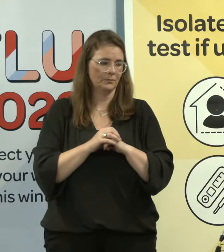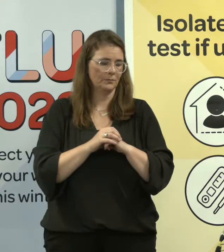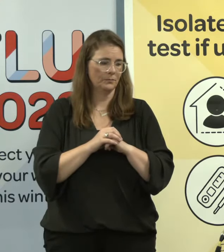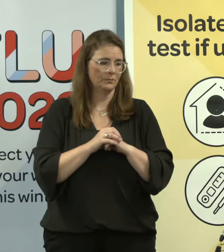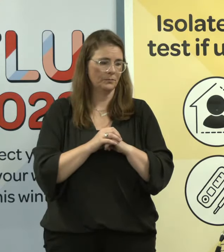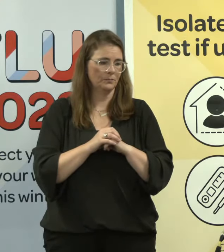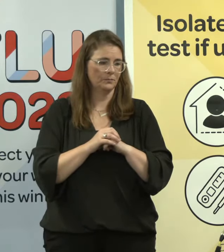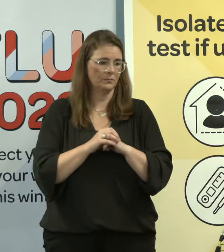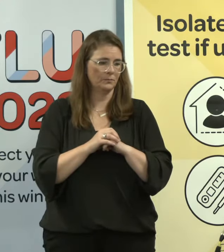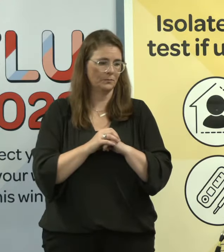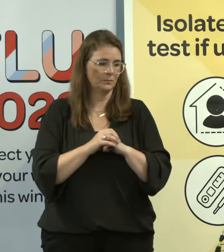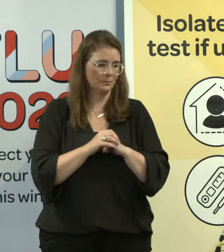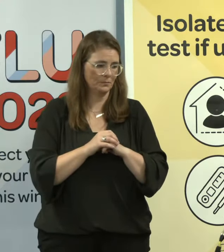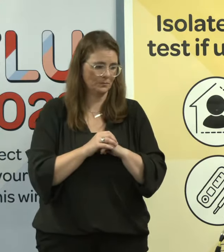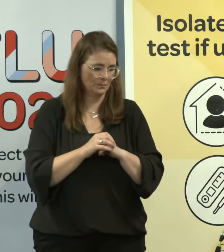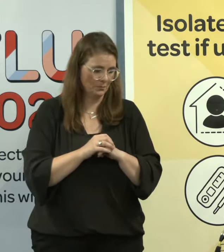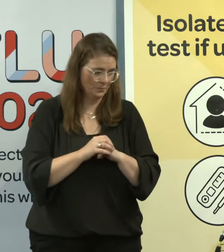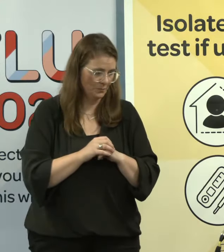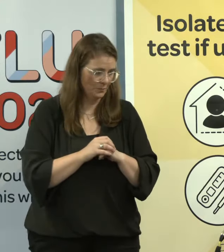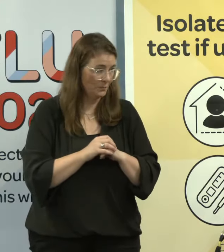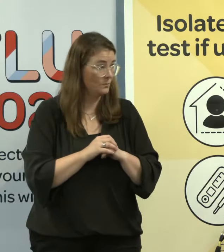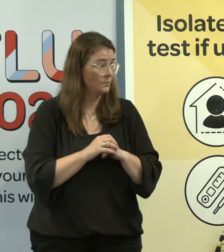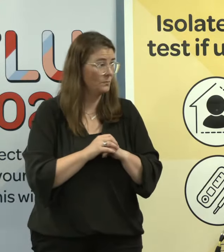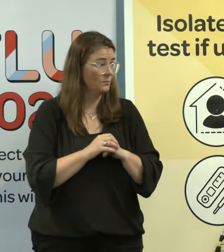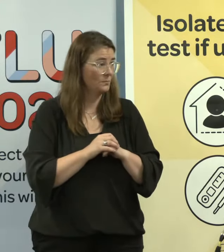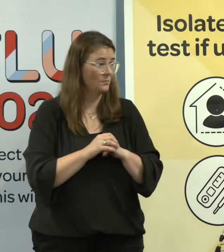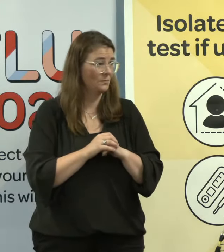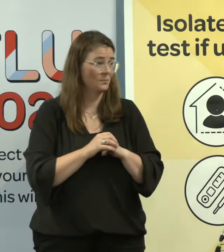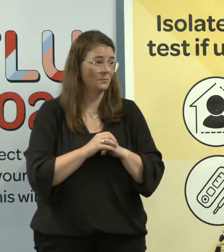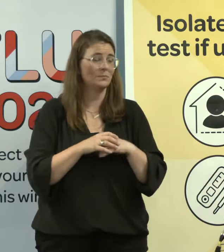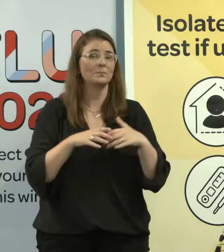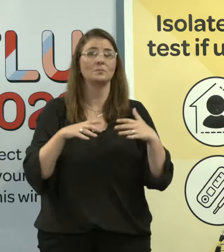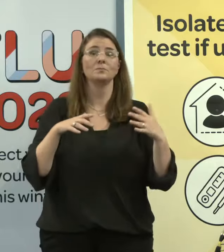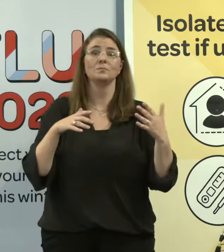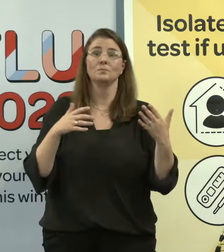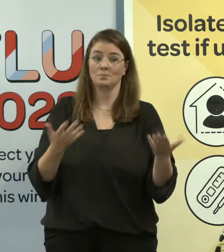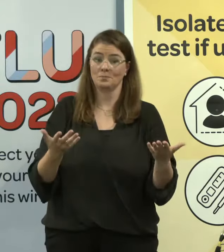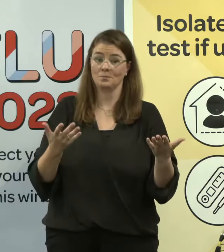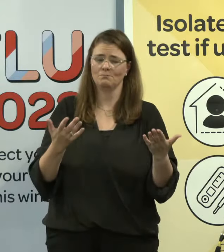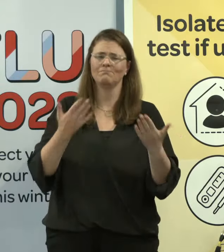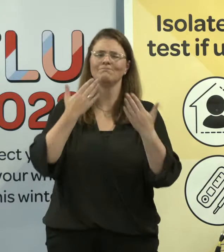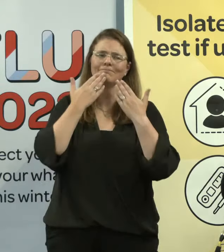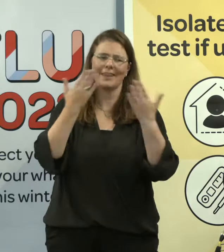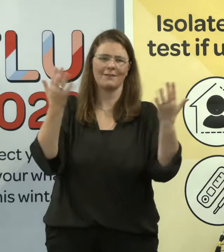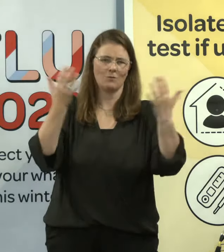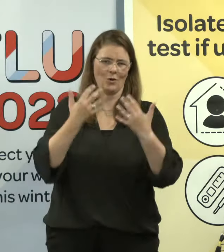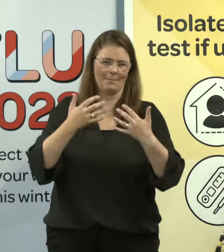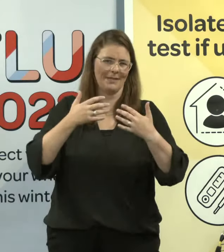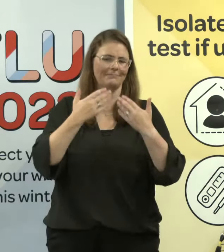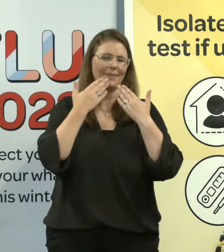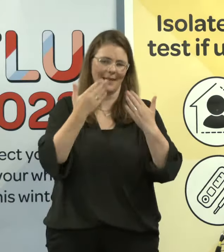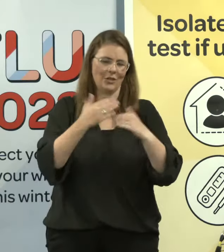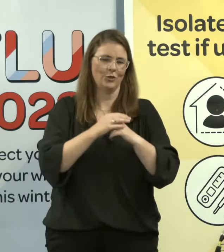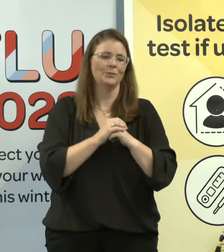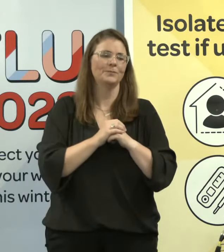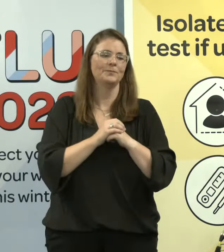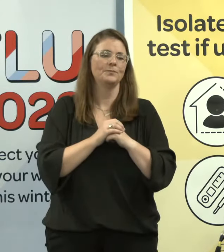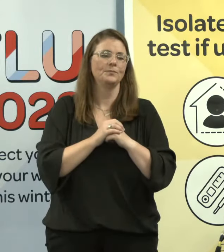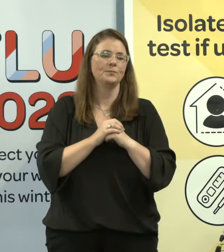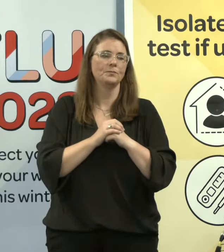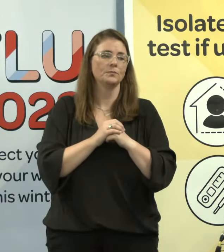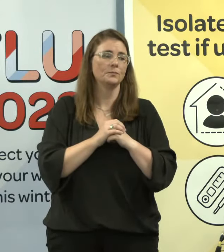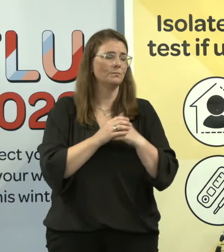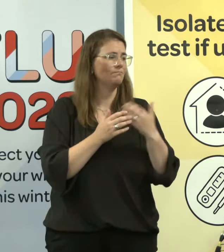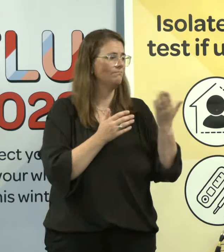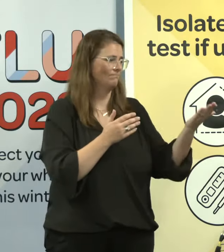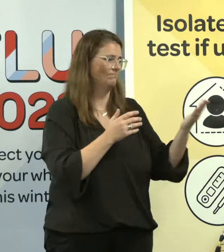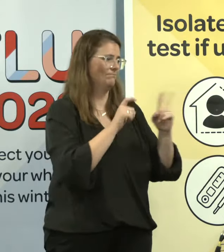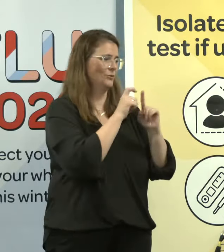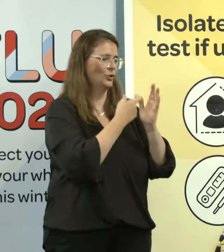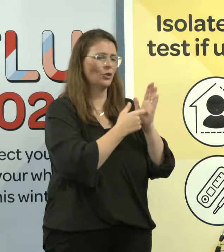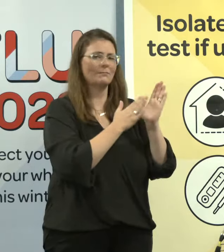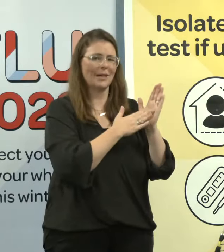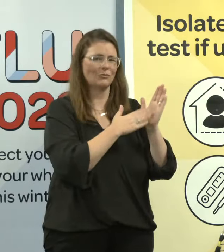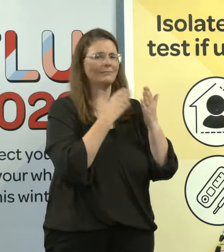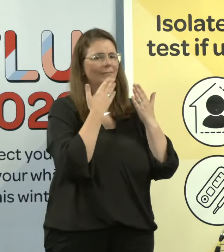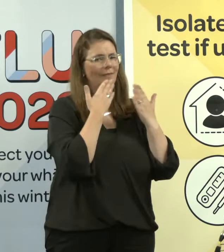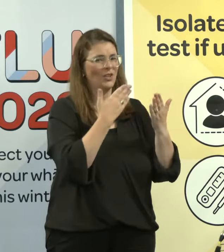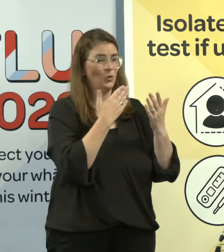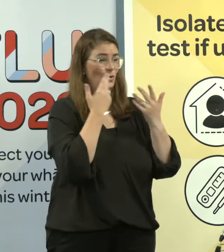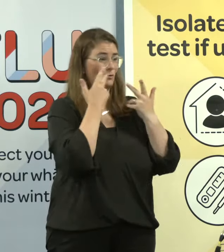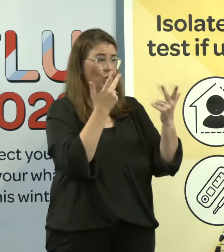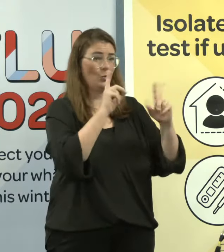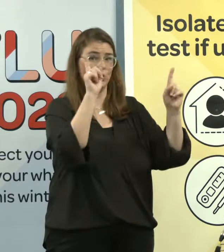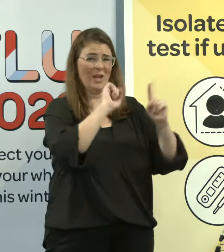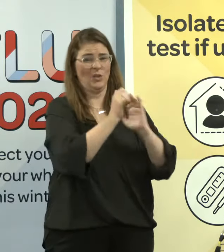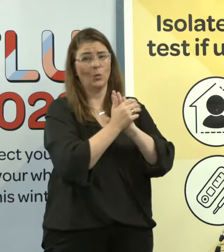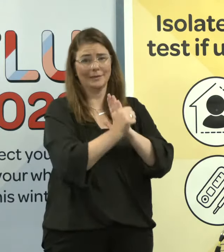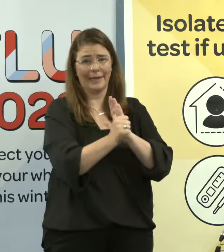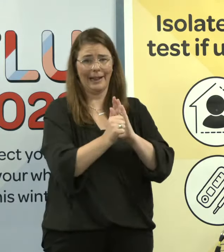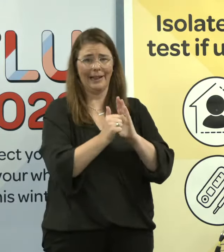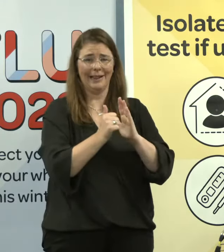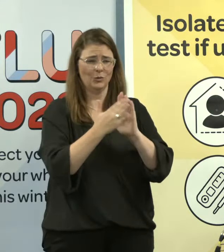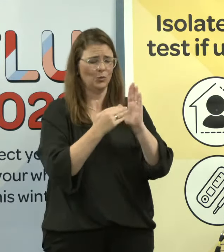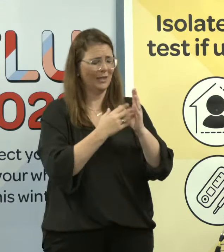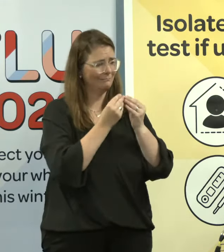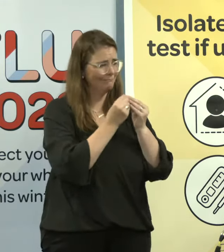ano te roopu mahi pera i toia